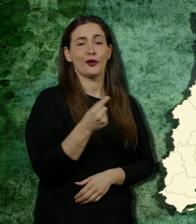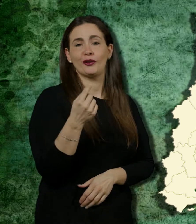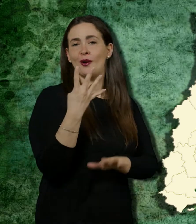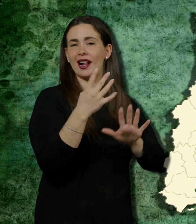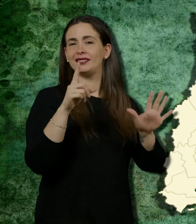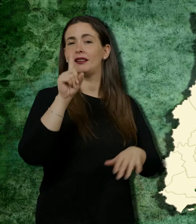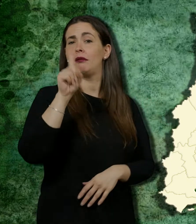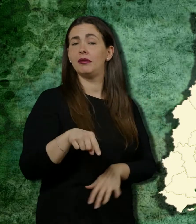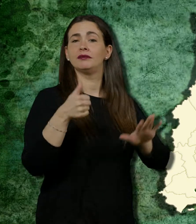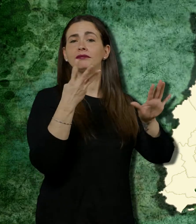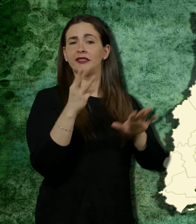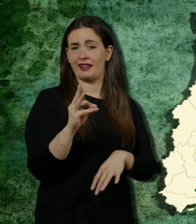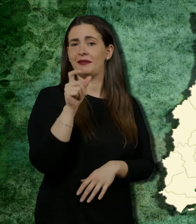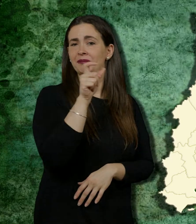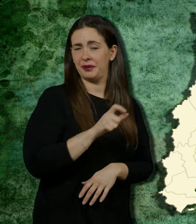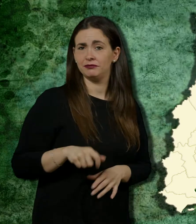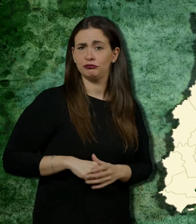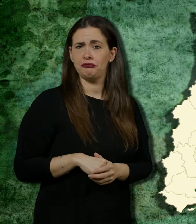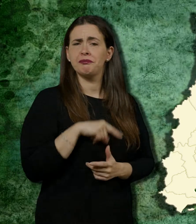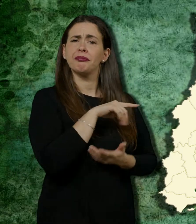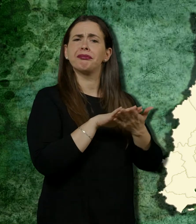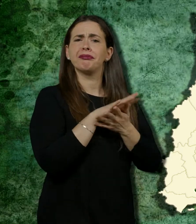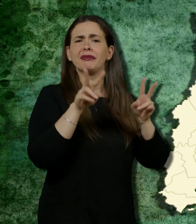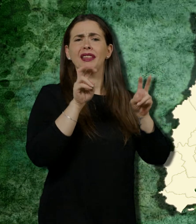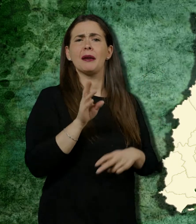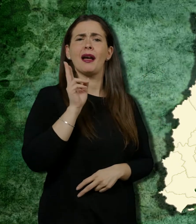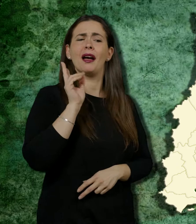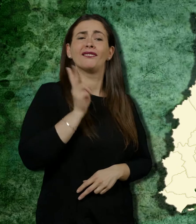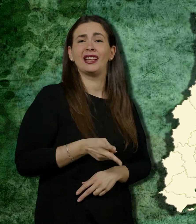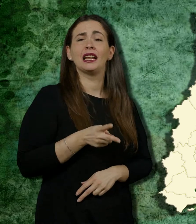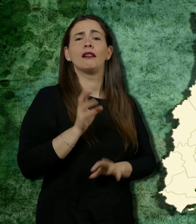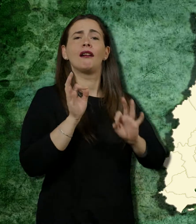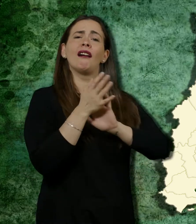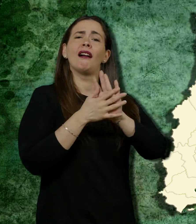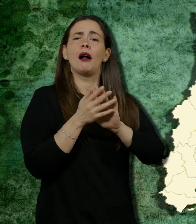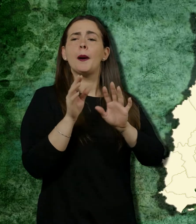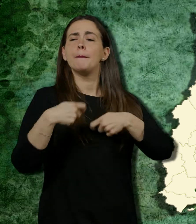Població: 47.630 habitants.